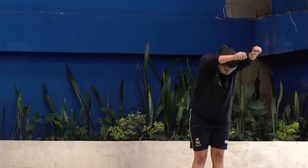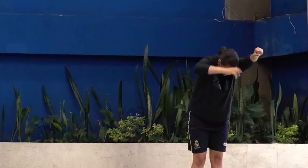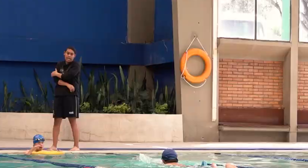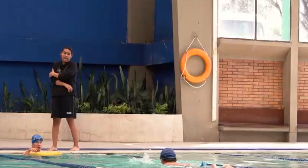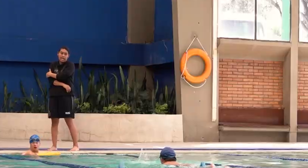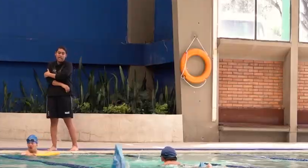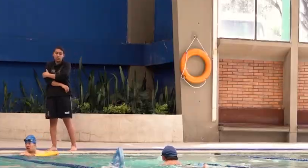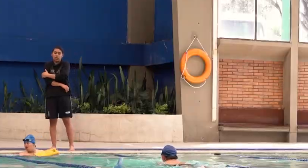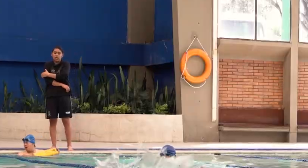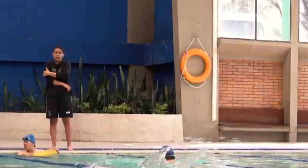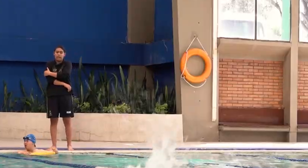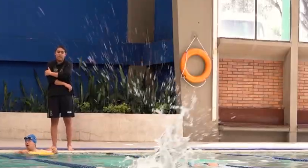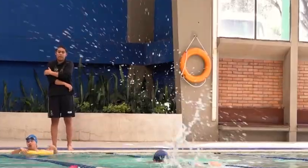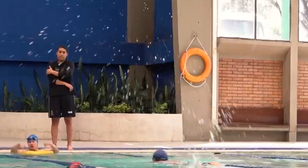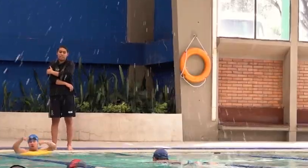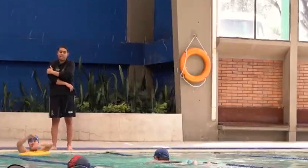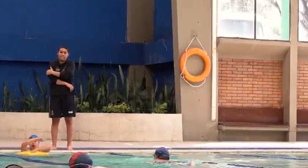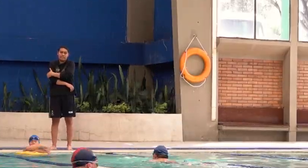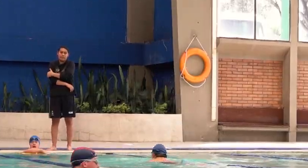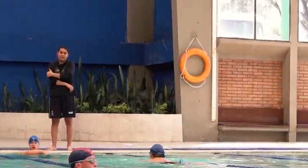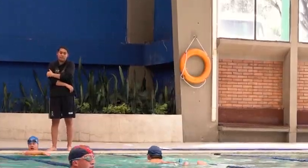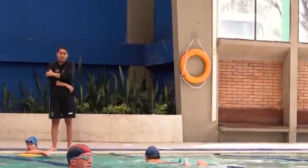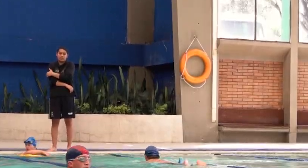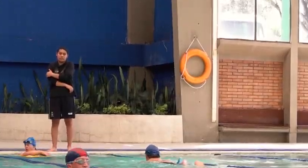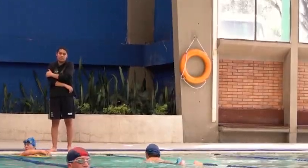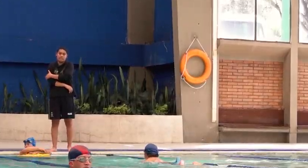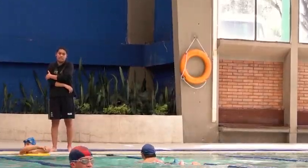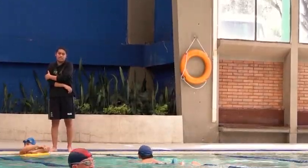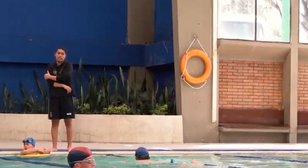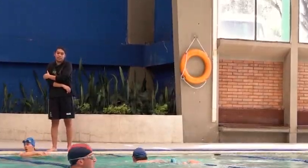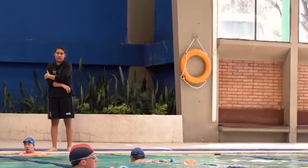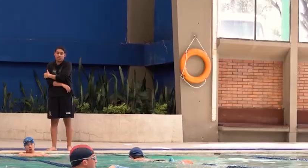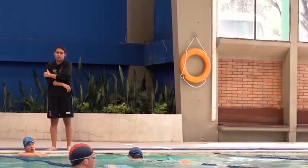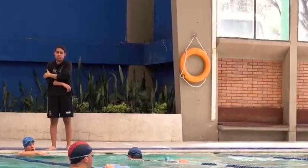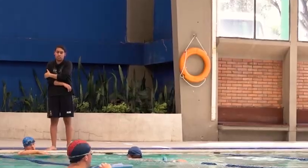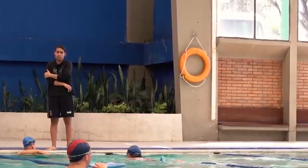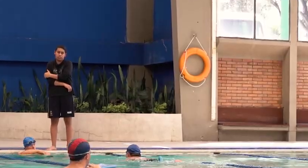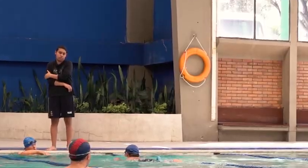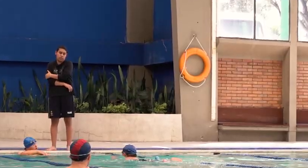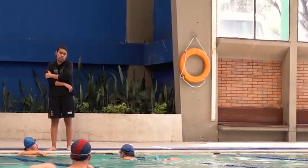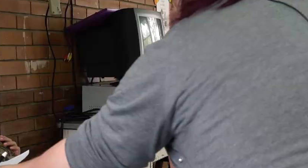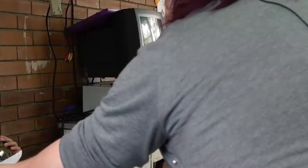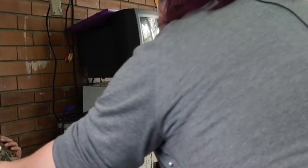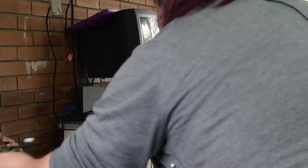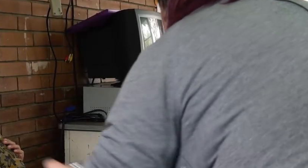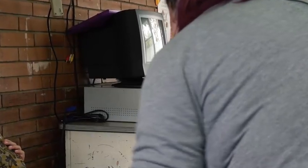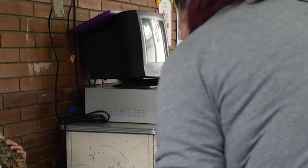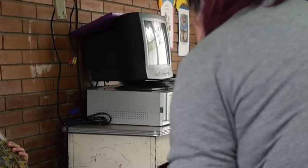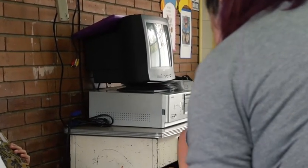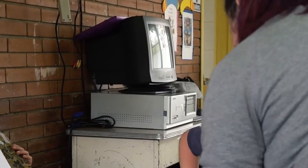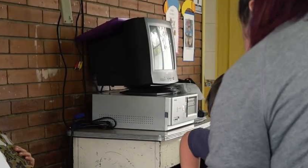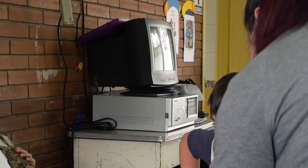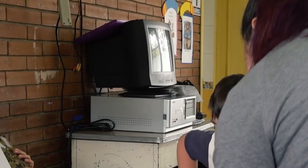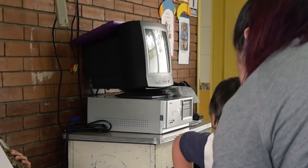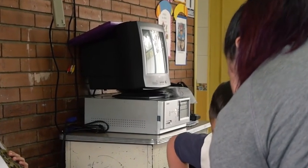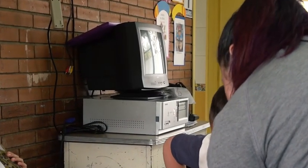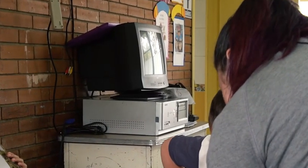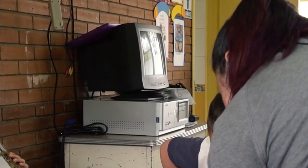entonces en toda la parte investigativa el es una persona bastante referente para nosotros como estudiantes.< >Dialogo entre maestra y estudiante -E:¿Que es eso?